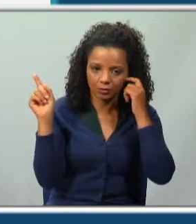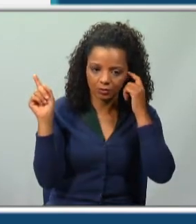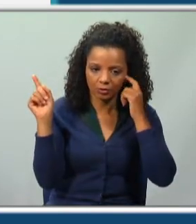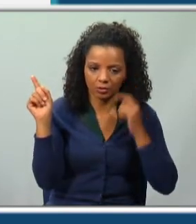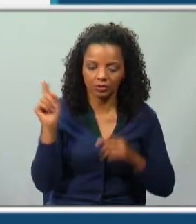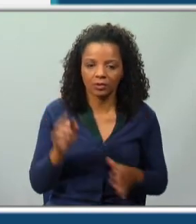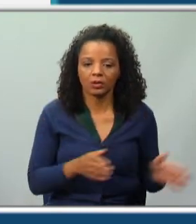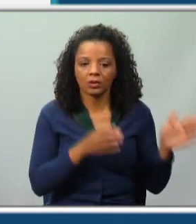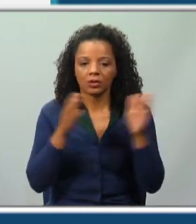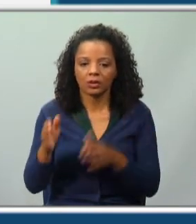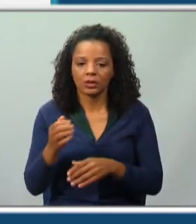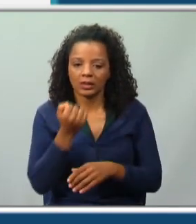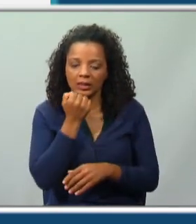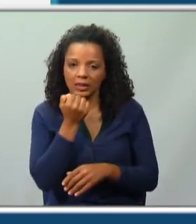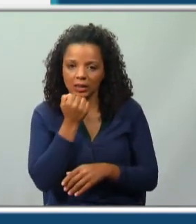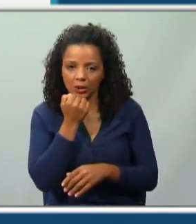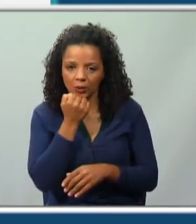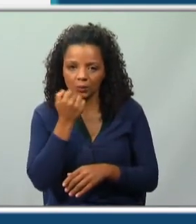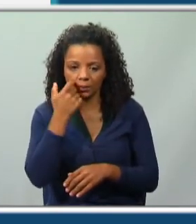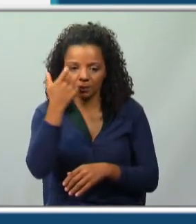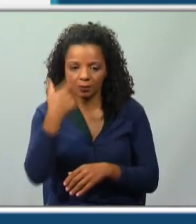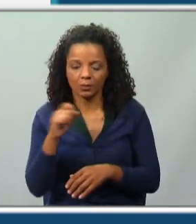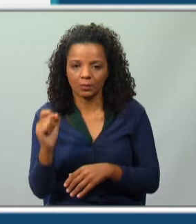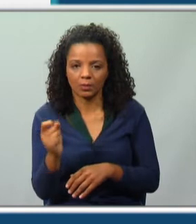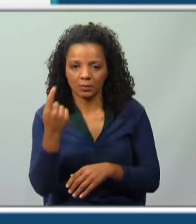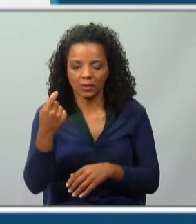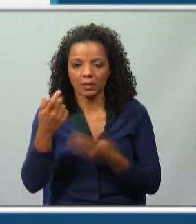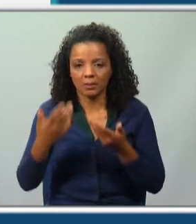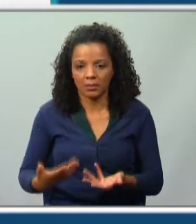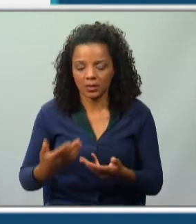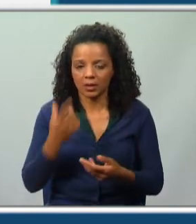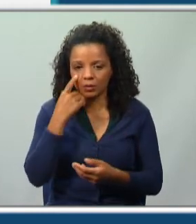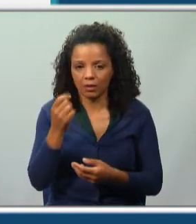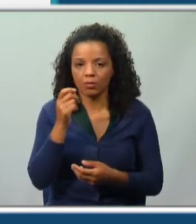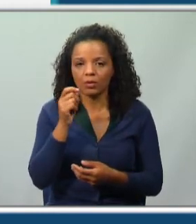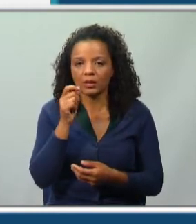enquanto Rio primeira pessoa do presente do indicativo do verbo rir provém do 而現在里約第一人稱表示笑的動詞的直陳式來自